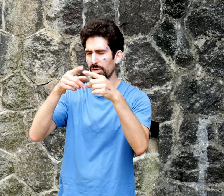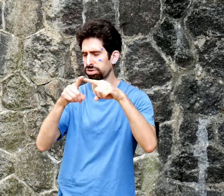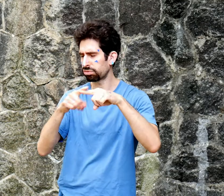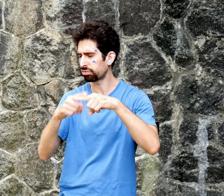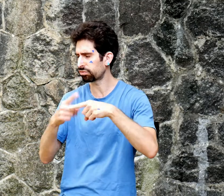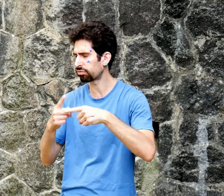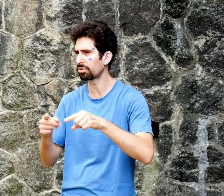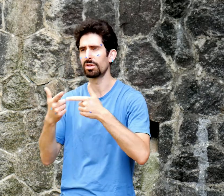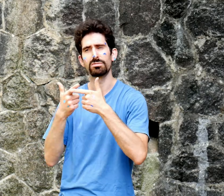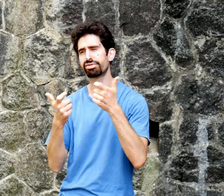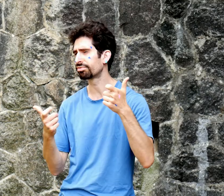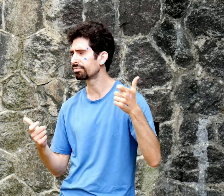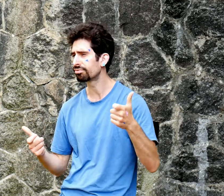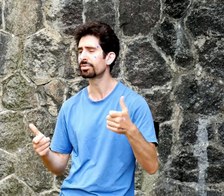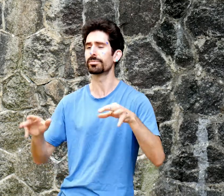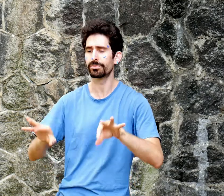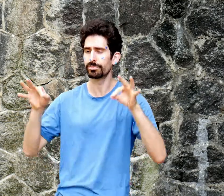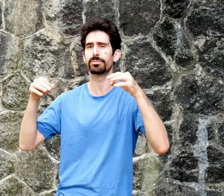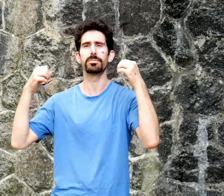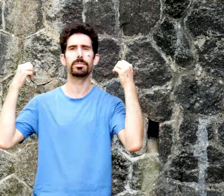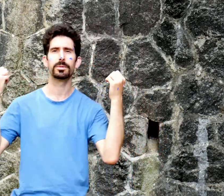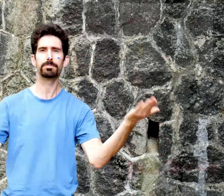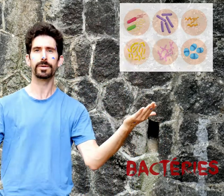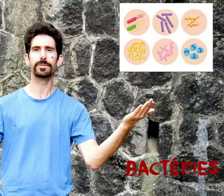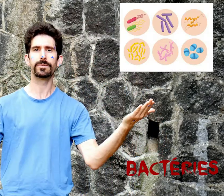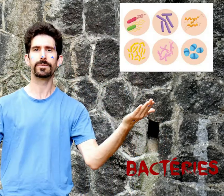plein de choses différentes dont les virus et les bactéries.